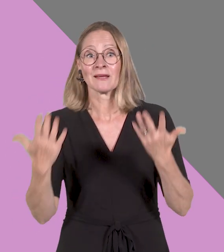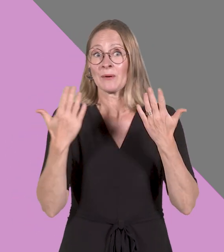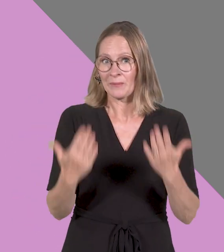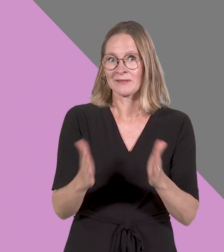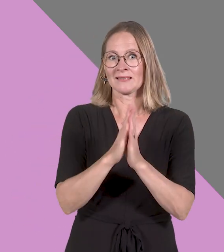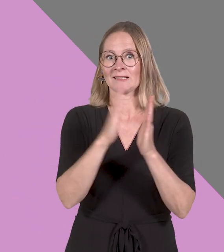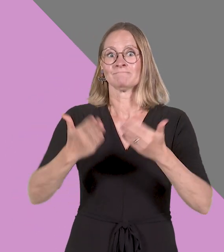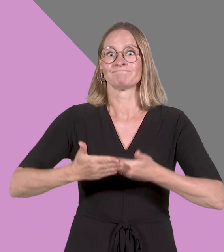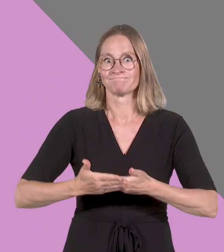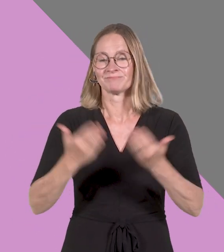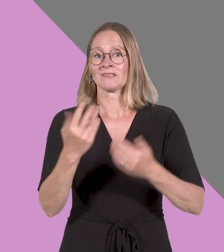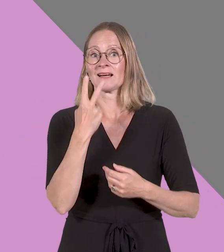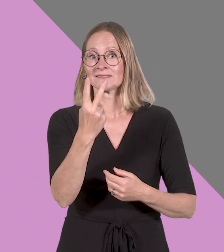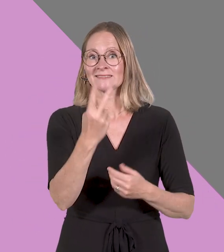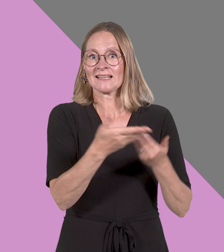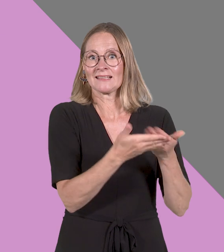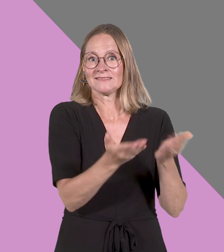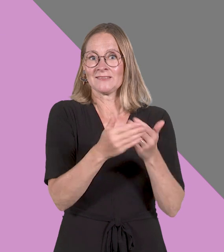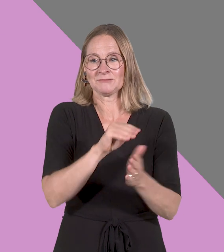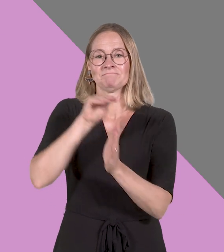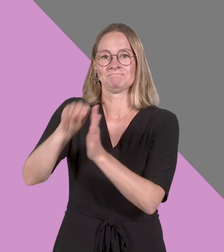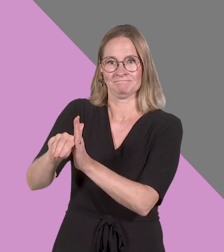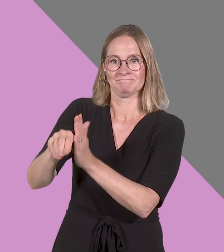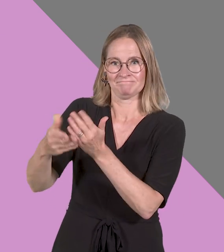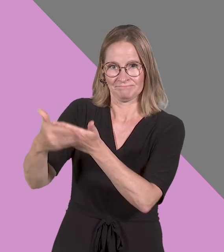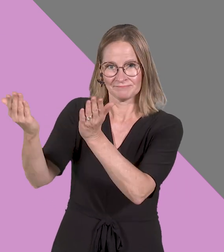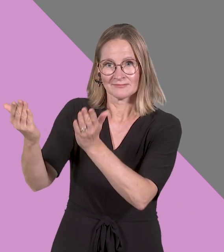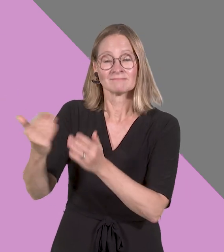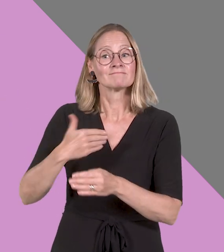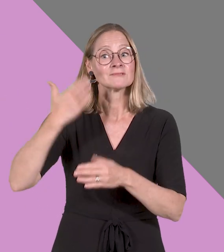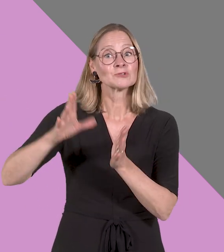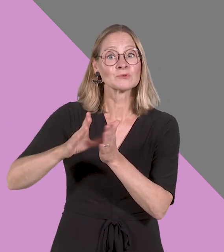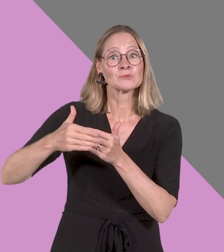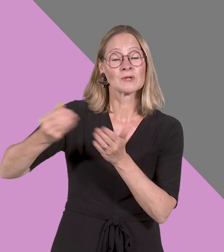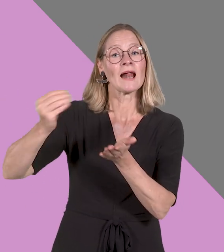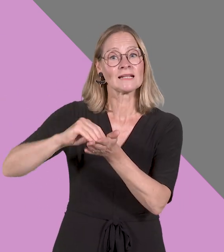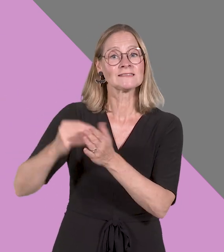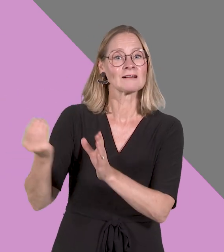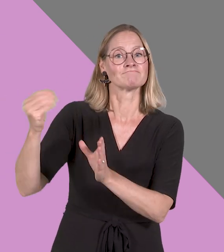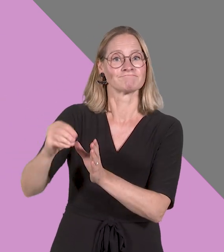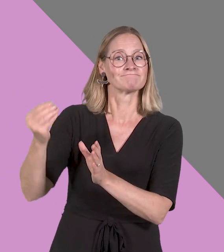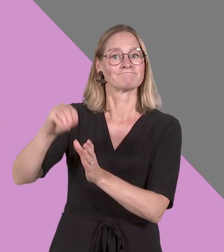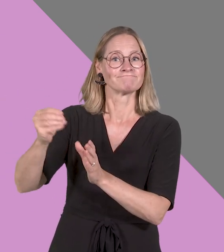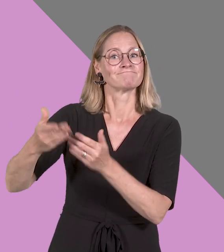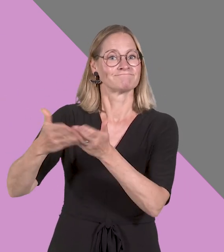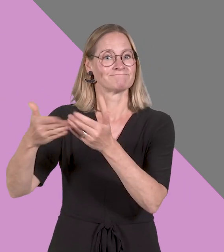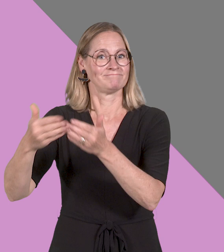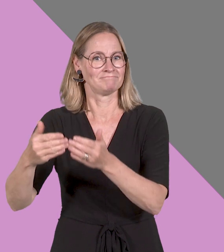Kirjasto on nyt julkaissut kaksi esitystä ja lisää tulee syksyn aikana.